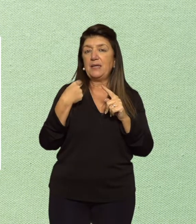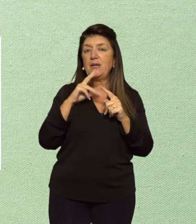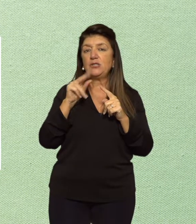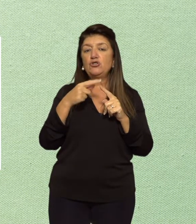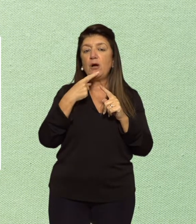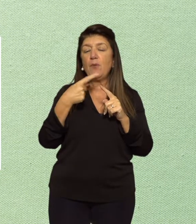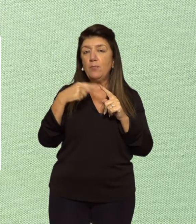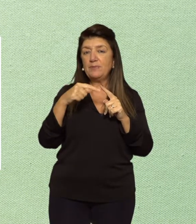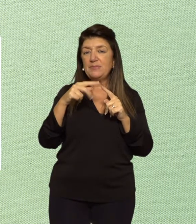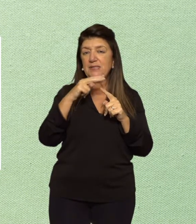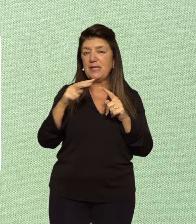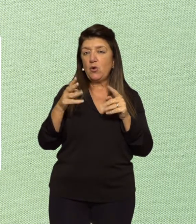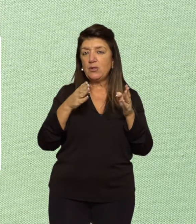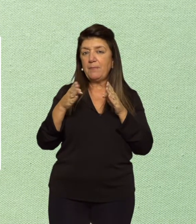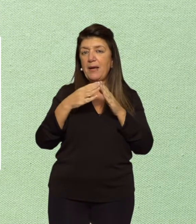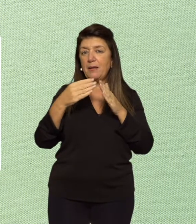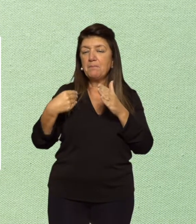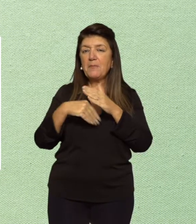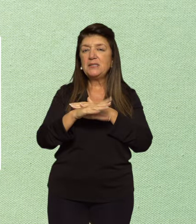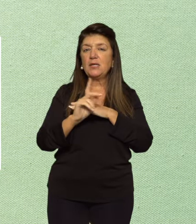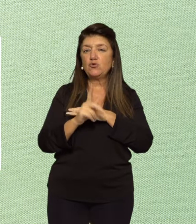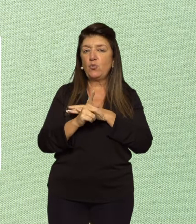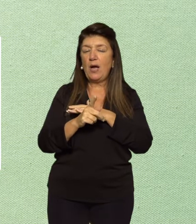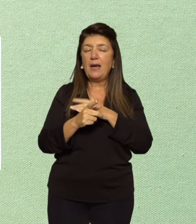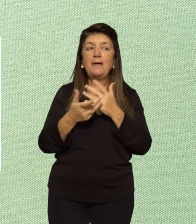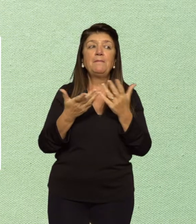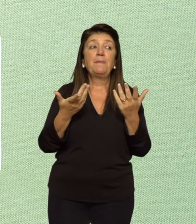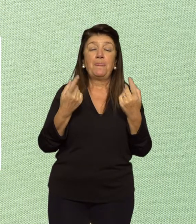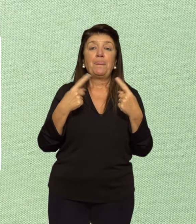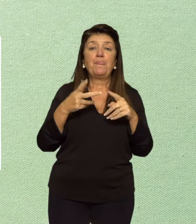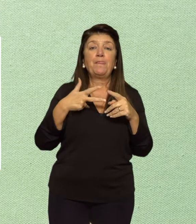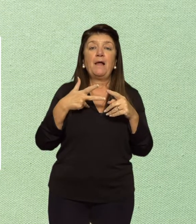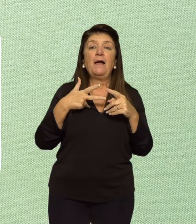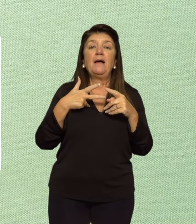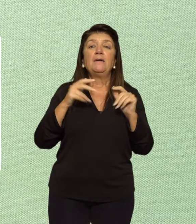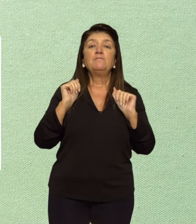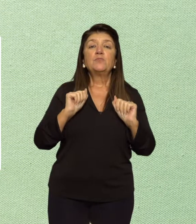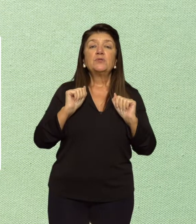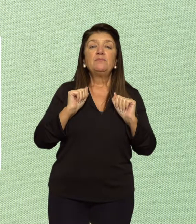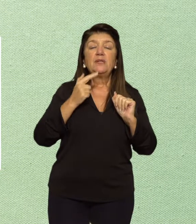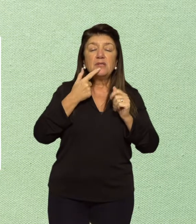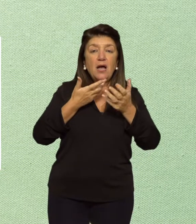questa seconda parte è che esiste la possibilità di una diversa narrazione della violenza